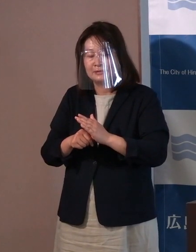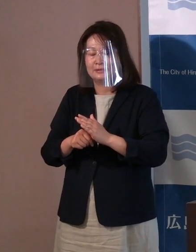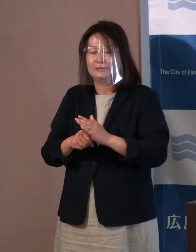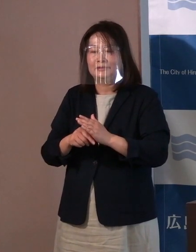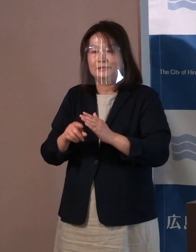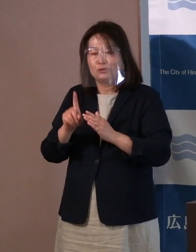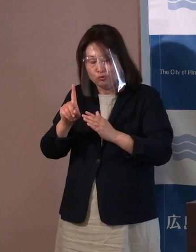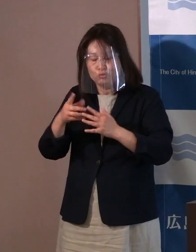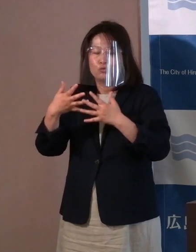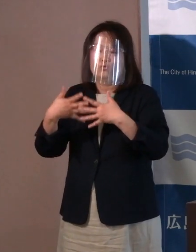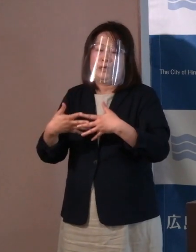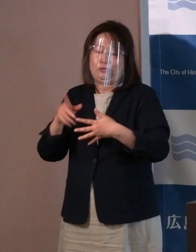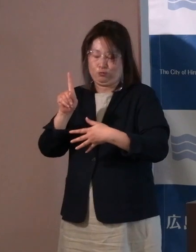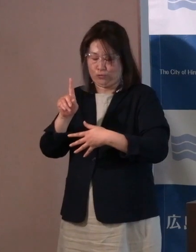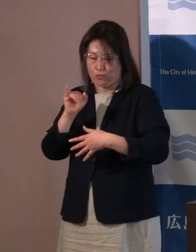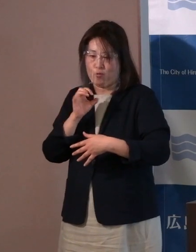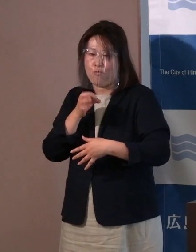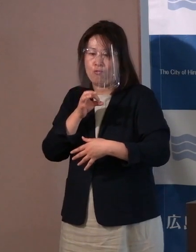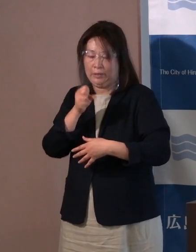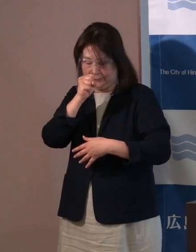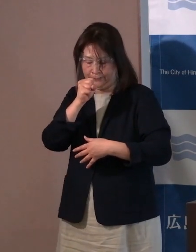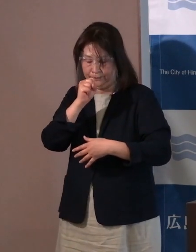もう一つポイントは為政者の方であります｡